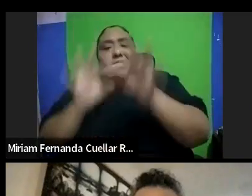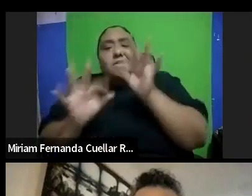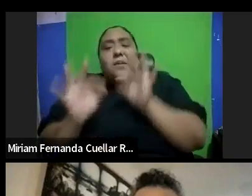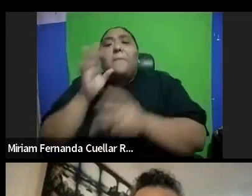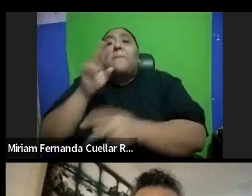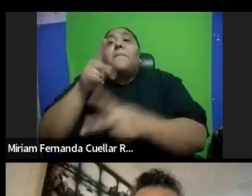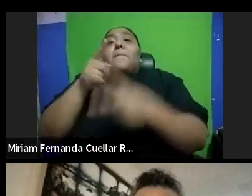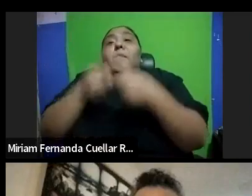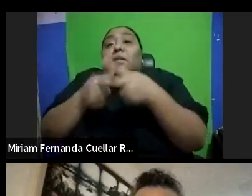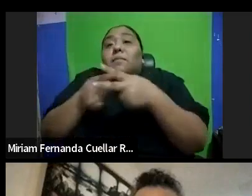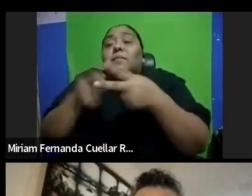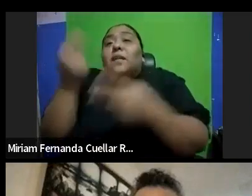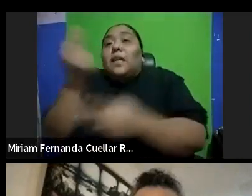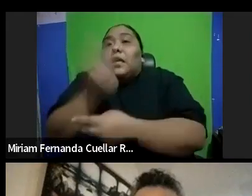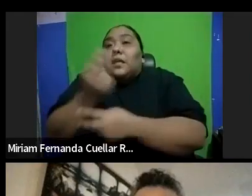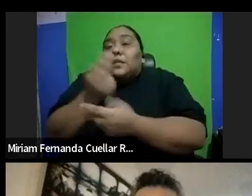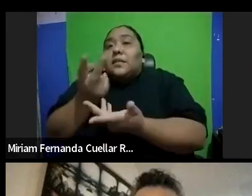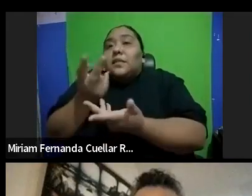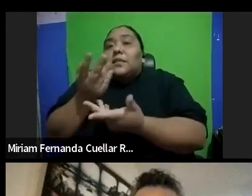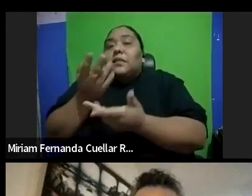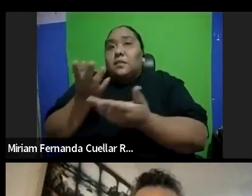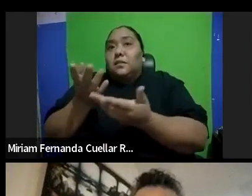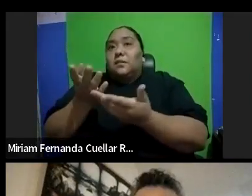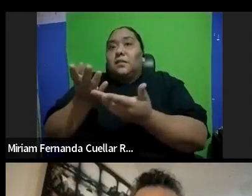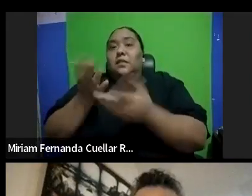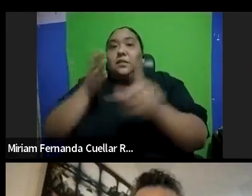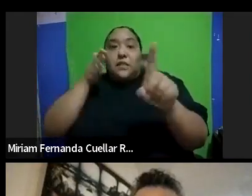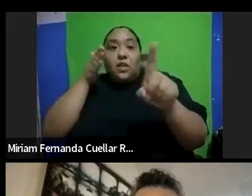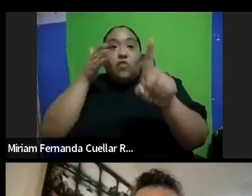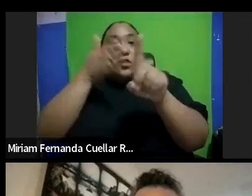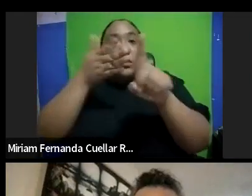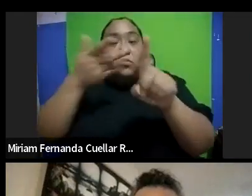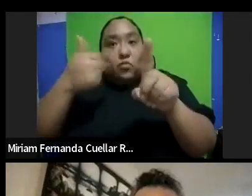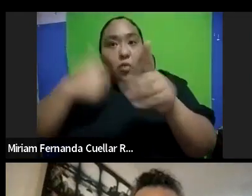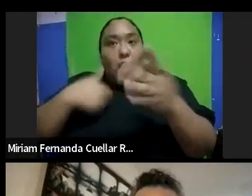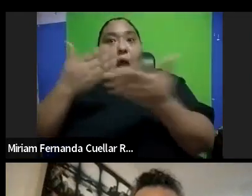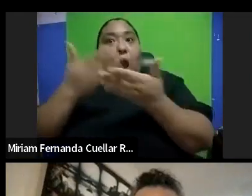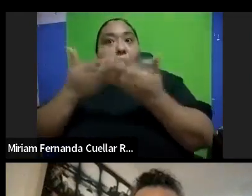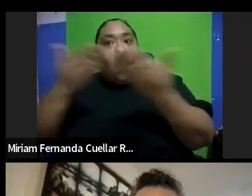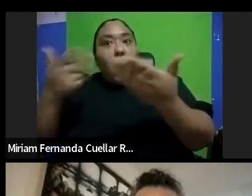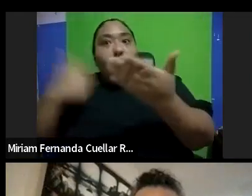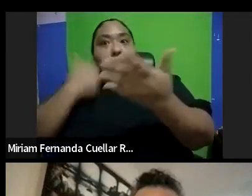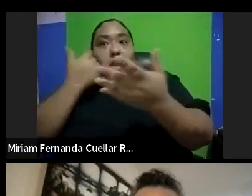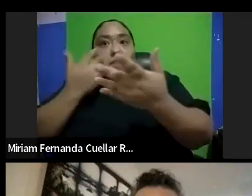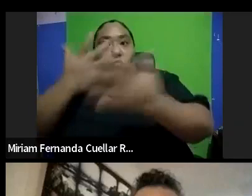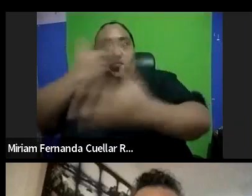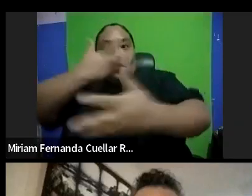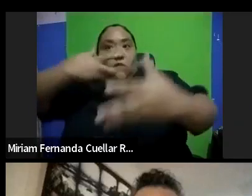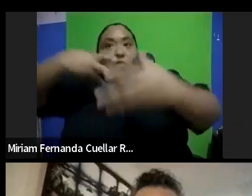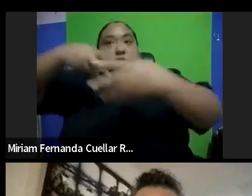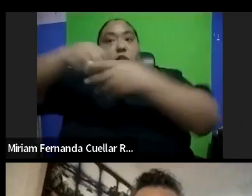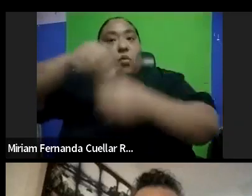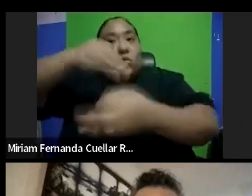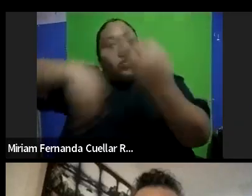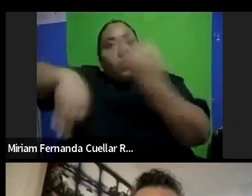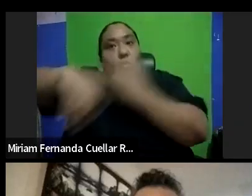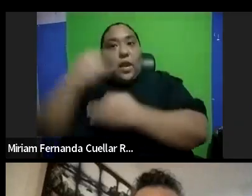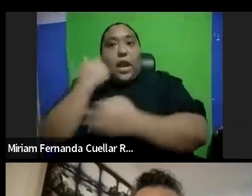que se requieren Si finalmente ahora Si finalmente ahora queremos que todo sea inclusivo todo sea todo sea inclusivo y queremos